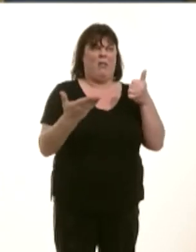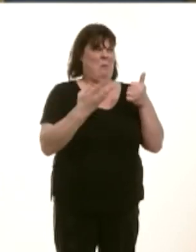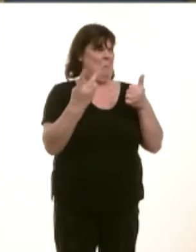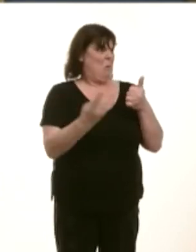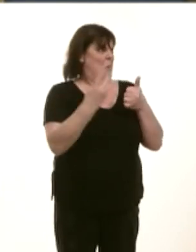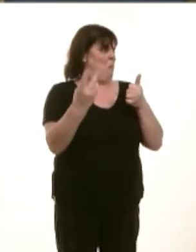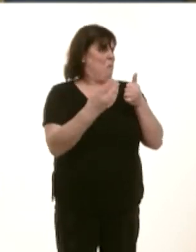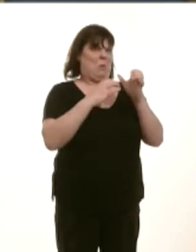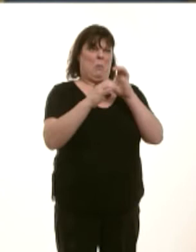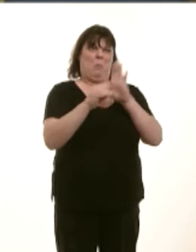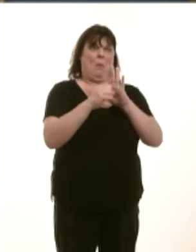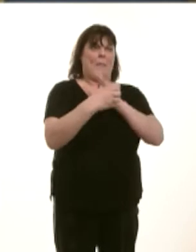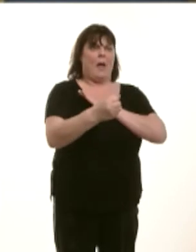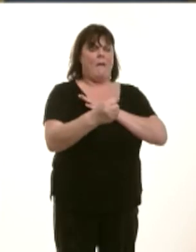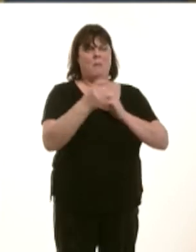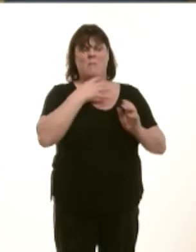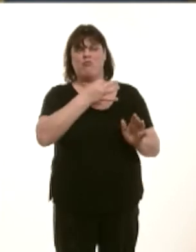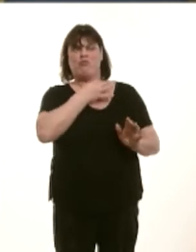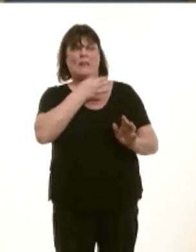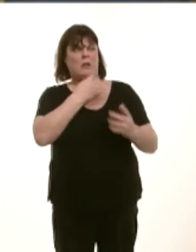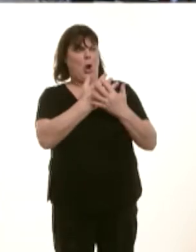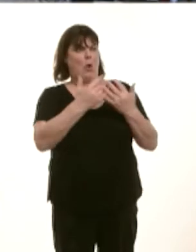symudol? Carwyn Jones: Dyna pam mae e mor bwysig, wrth